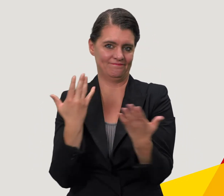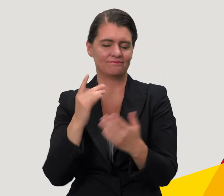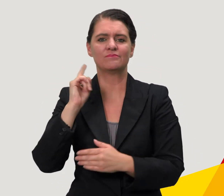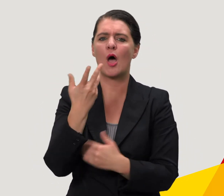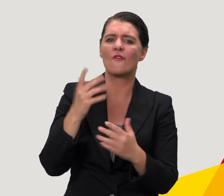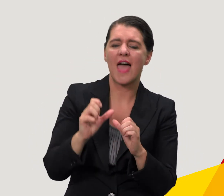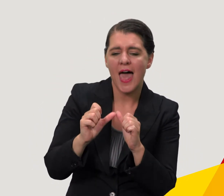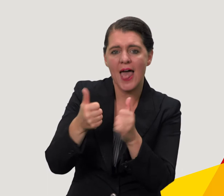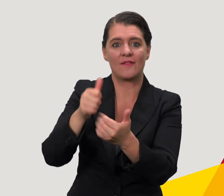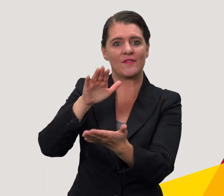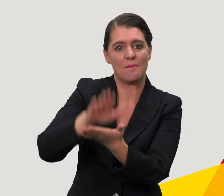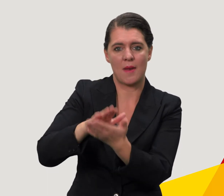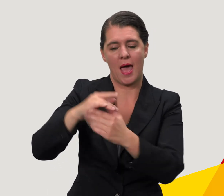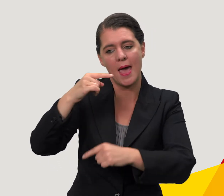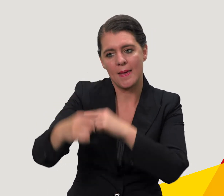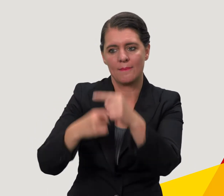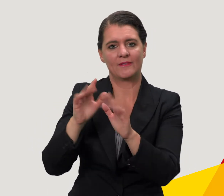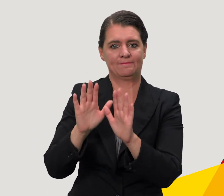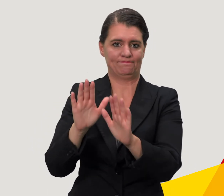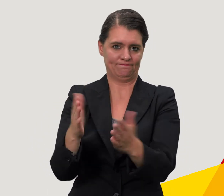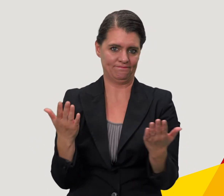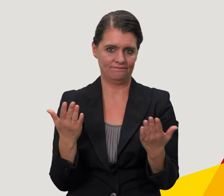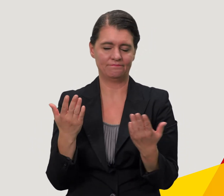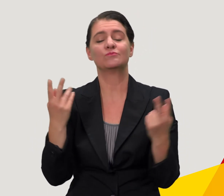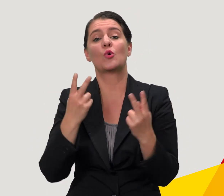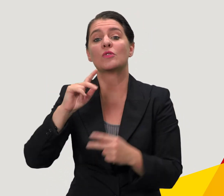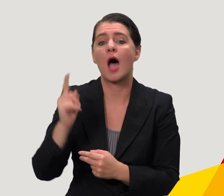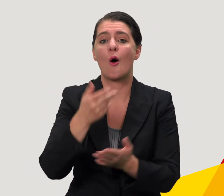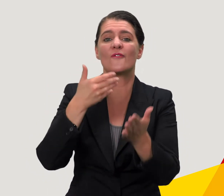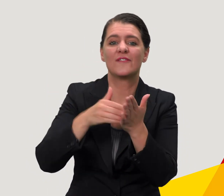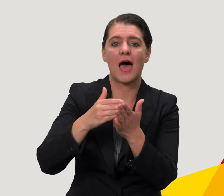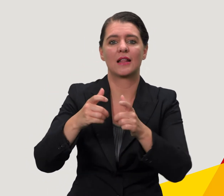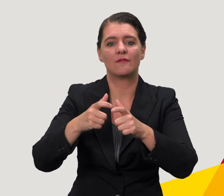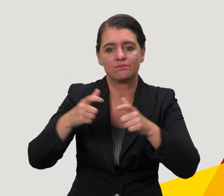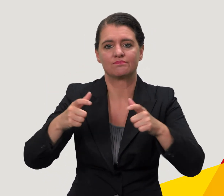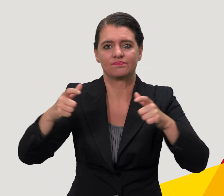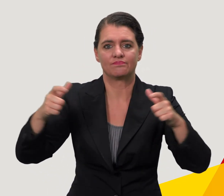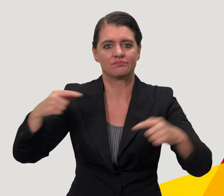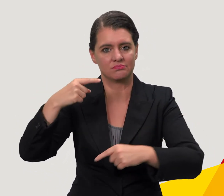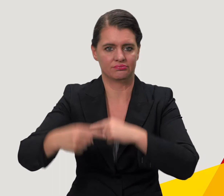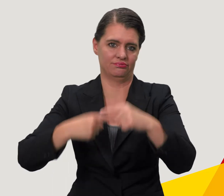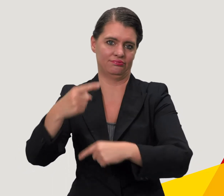verteidigt und ausgebaut werden.